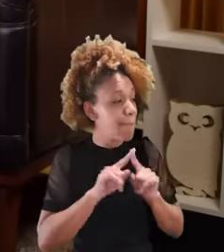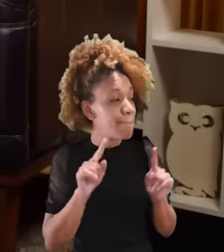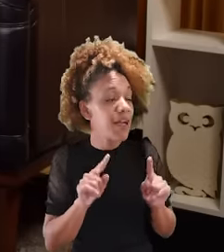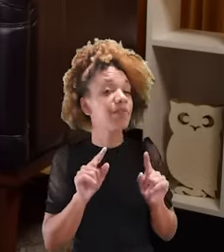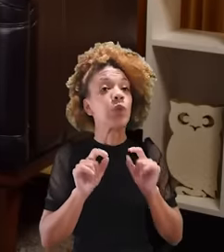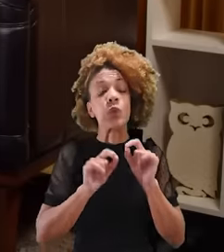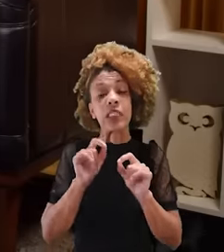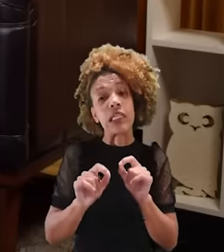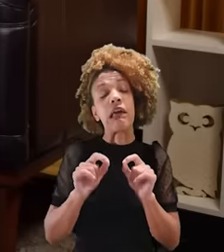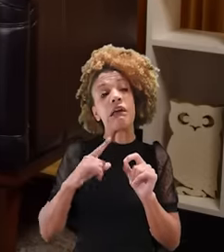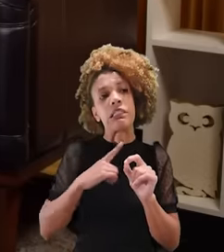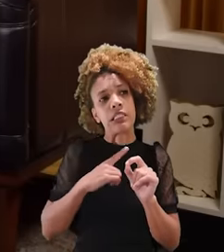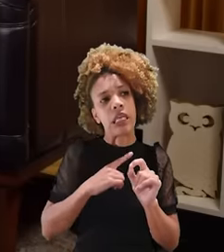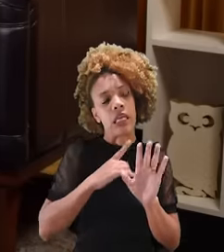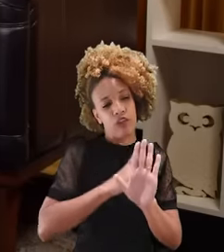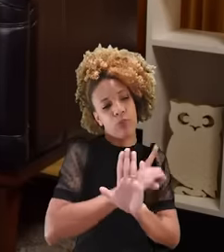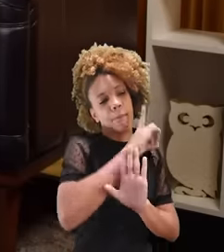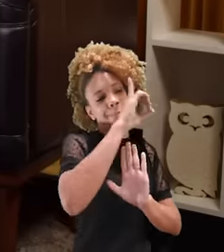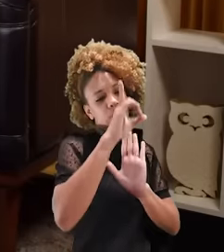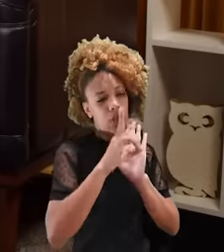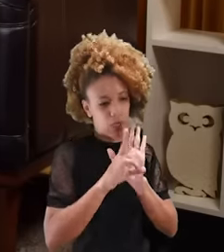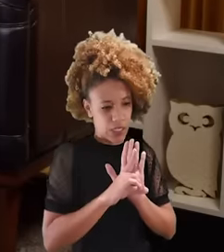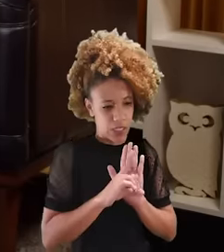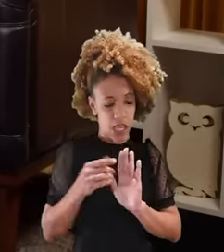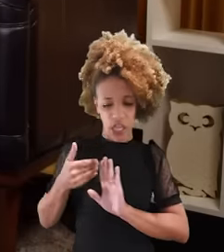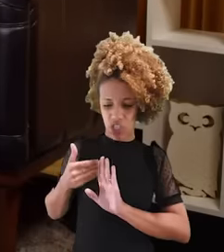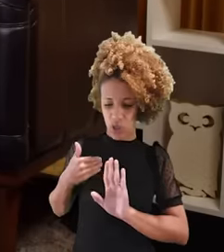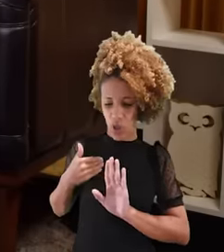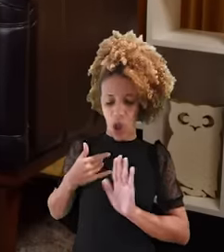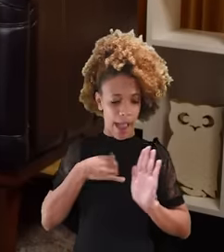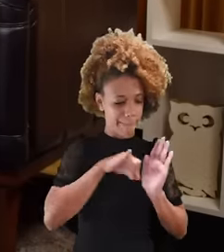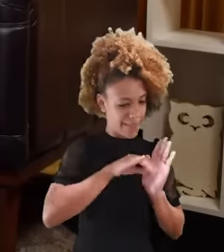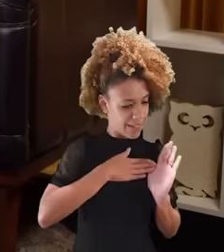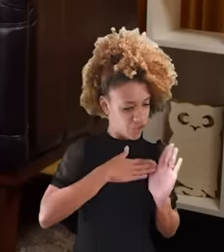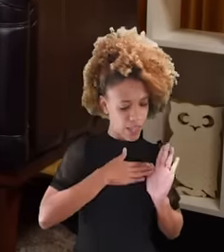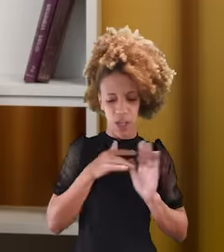menos pro personagem aparecer mais quase que isso essa é minha por deu uma [ __ ] volta para fazer